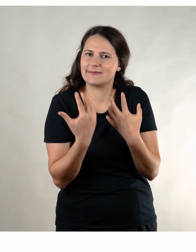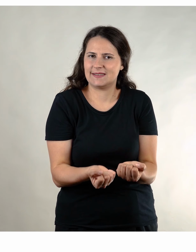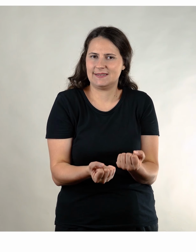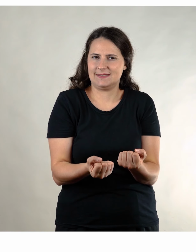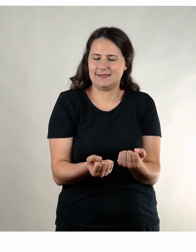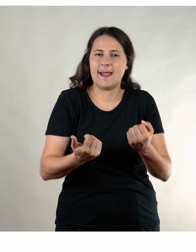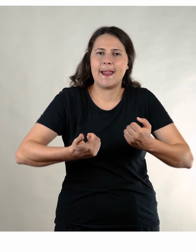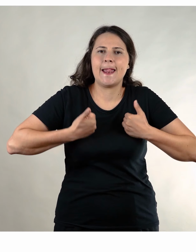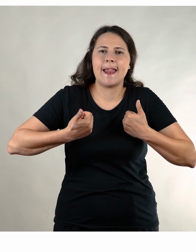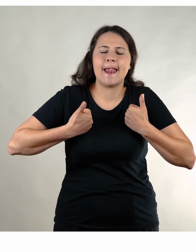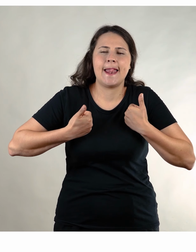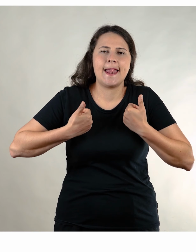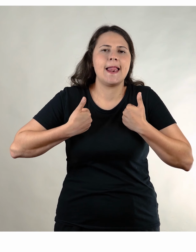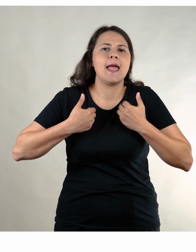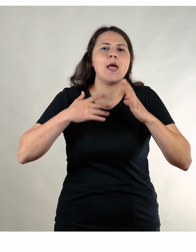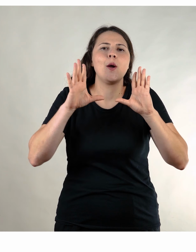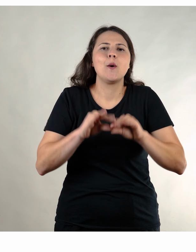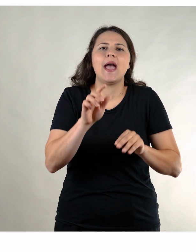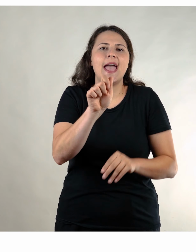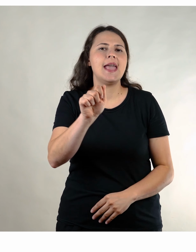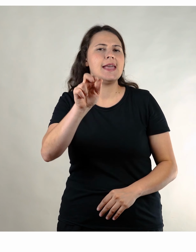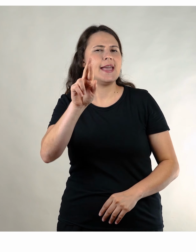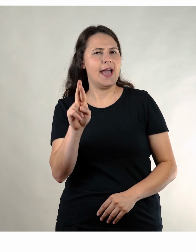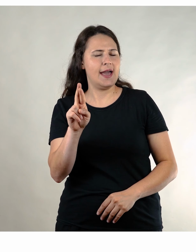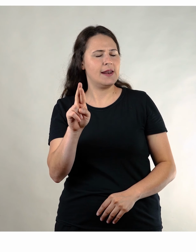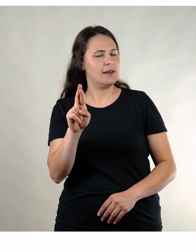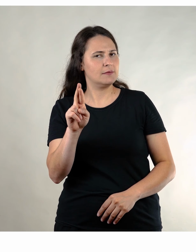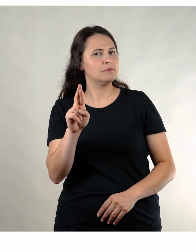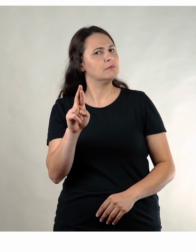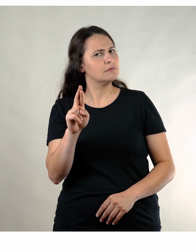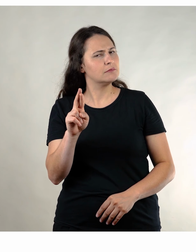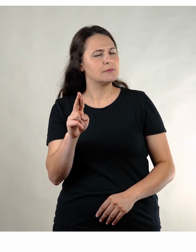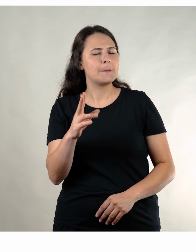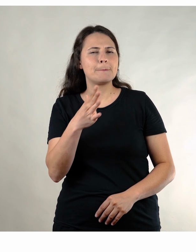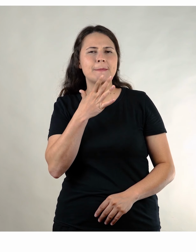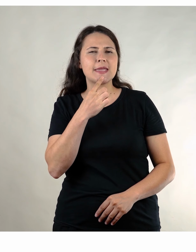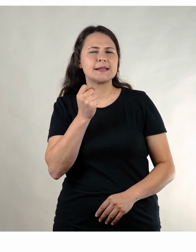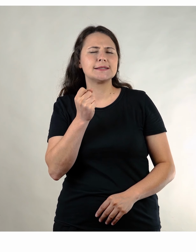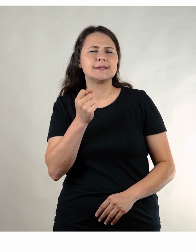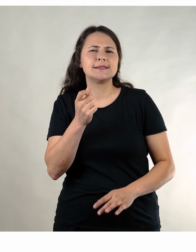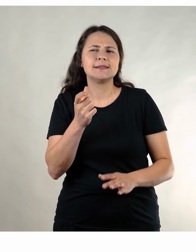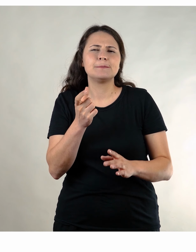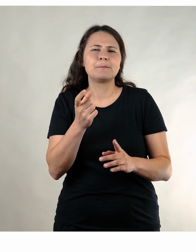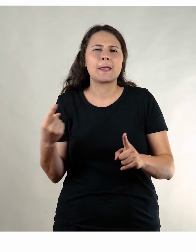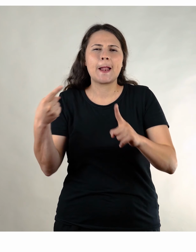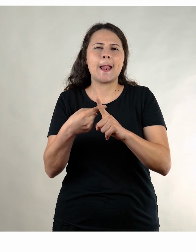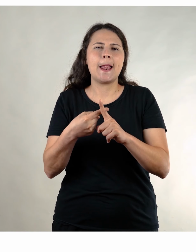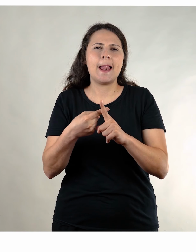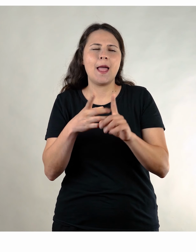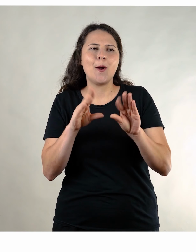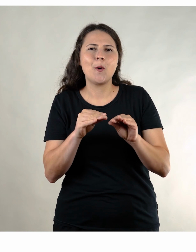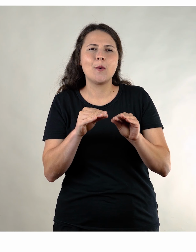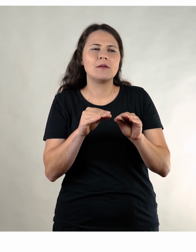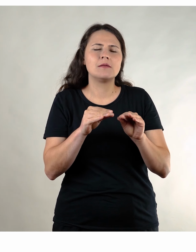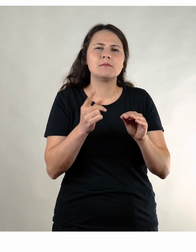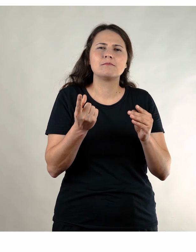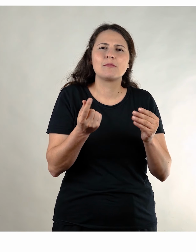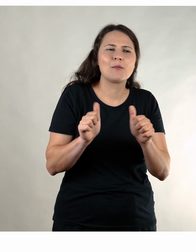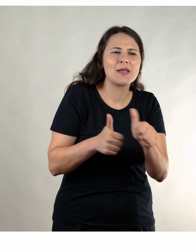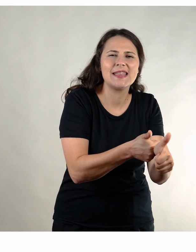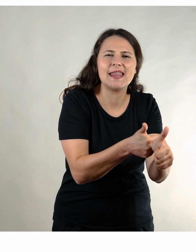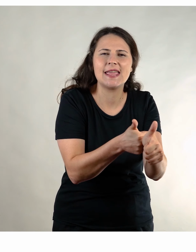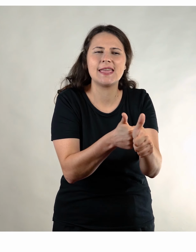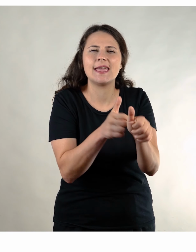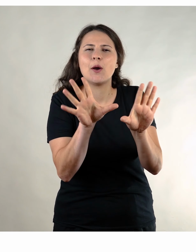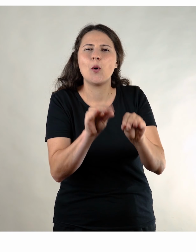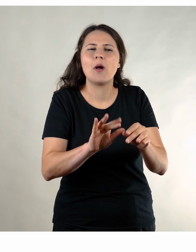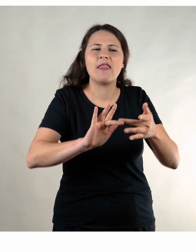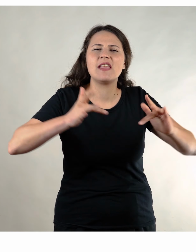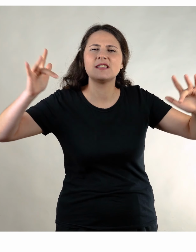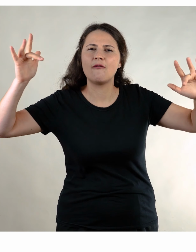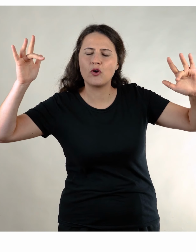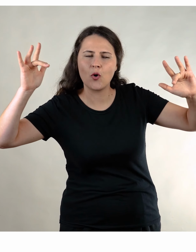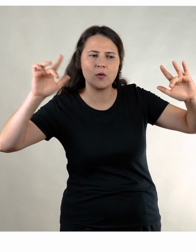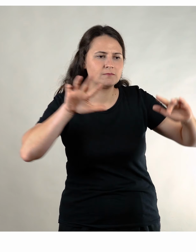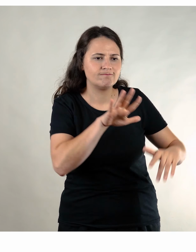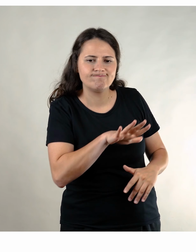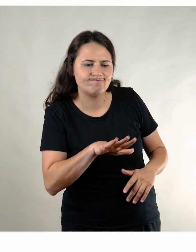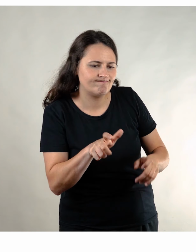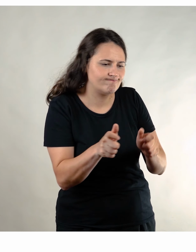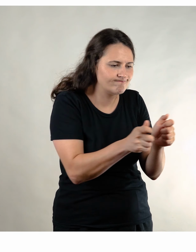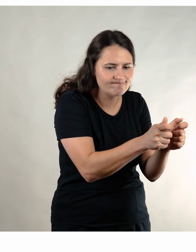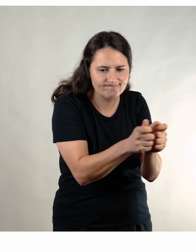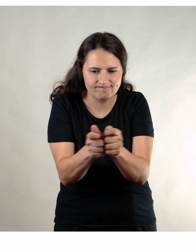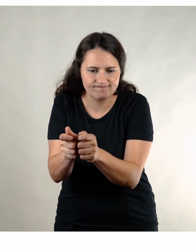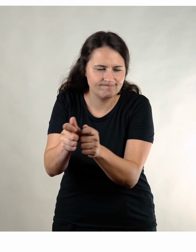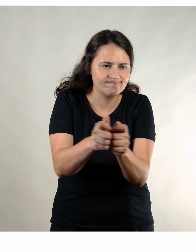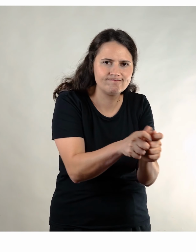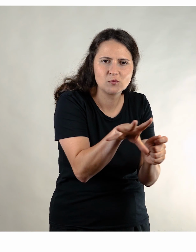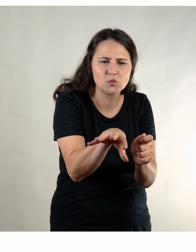Παιχνίδια επαυξημένης πραγματικότητας προσθέτουν στοιχεία από κυνήγι θησαυρού εντός των ξενοδοχείων.